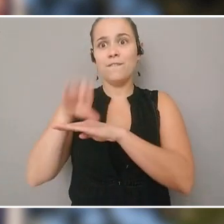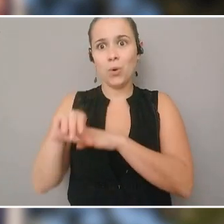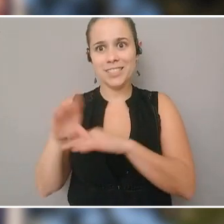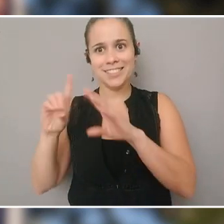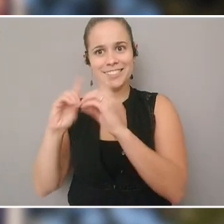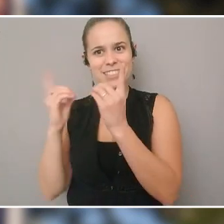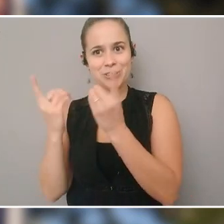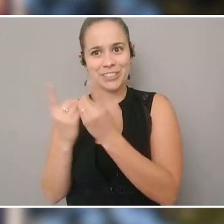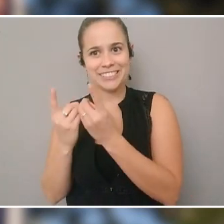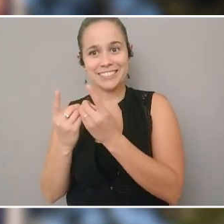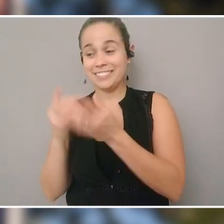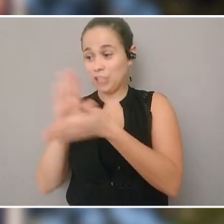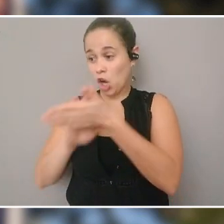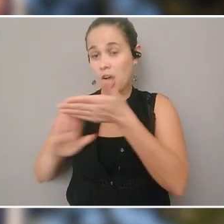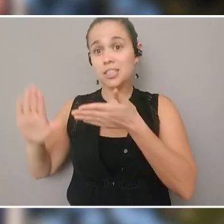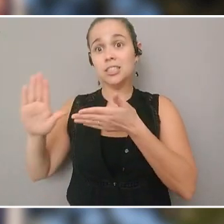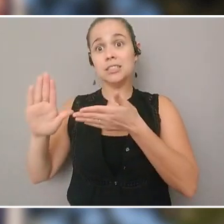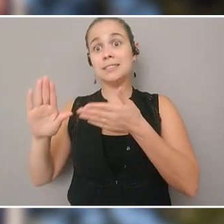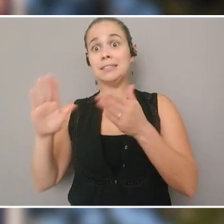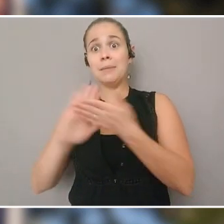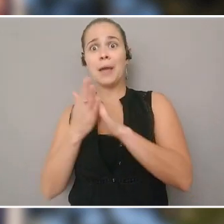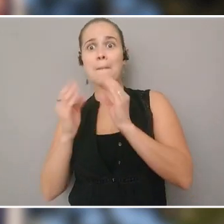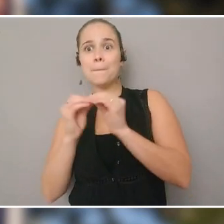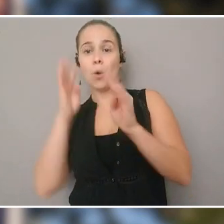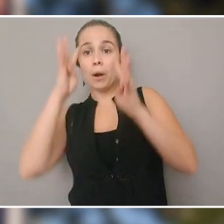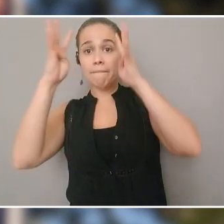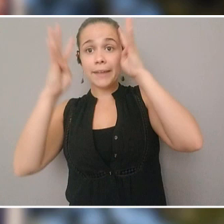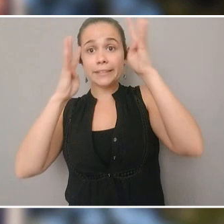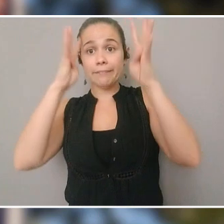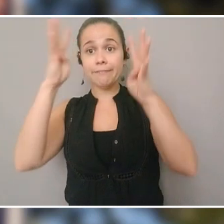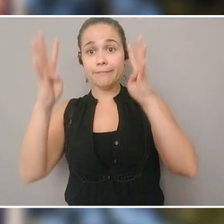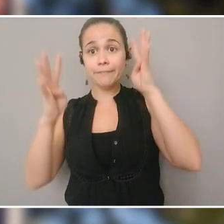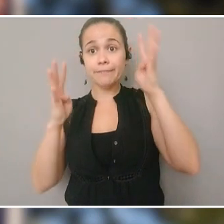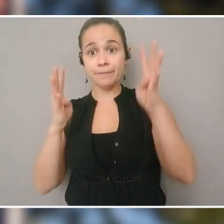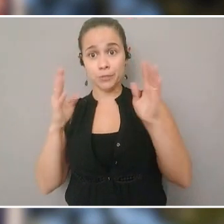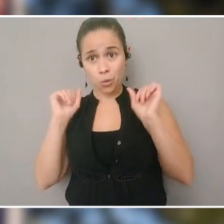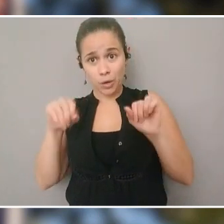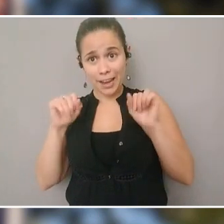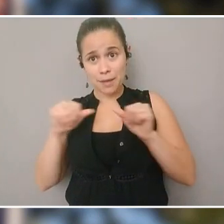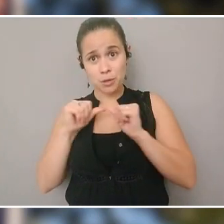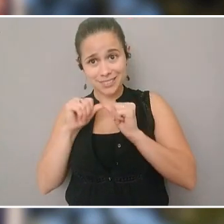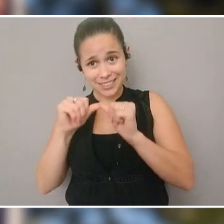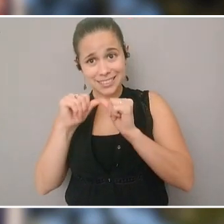colegios en formas ingeniosas para